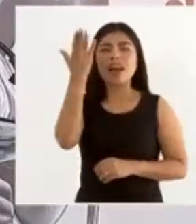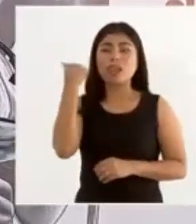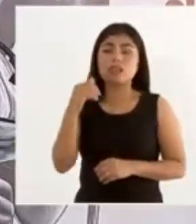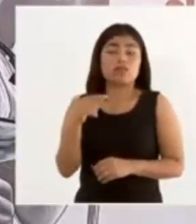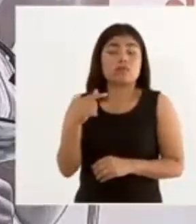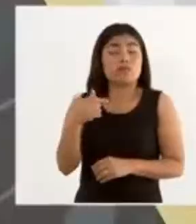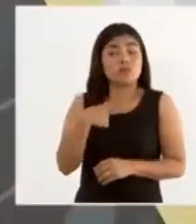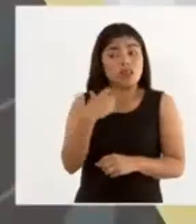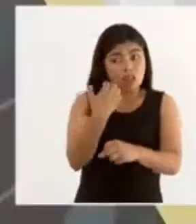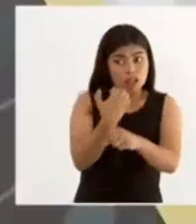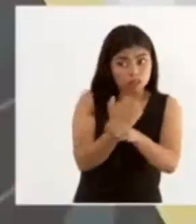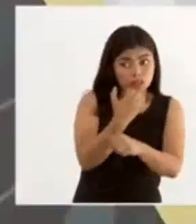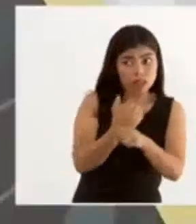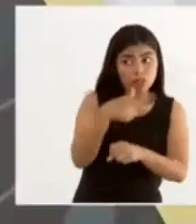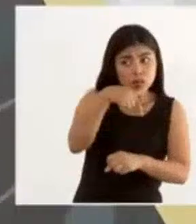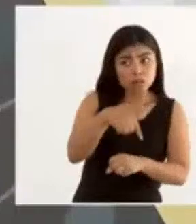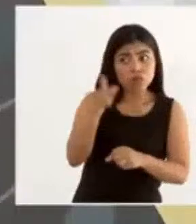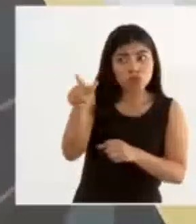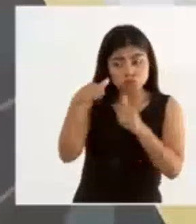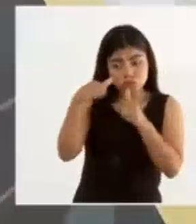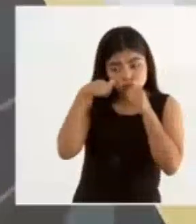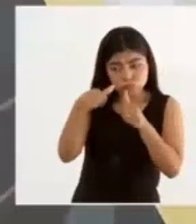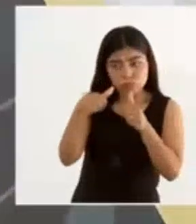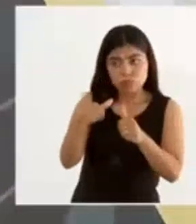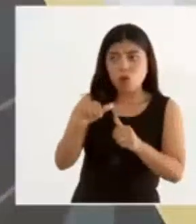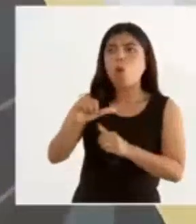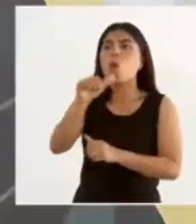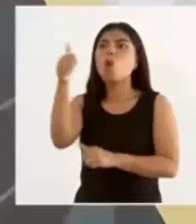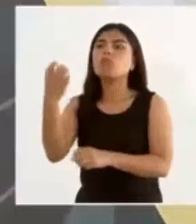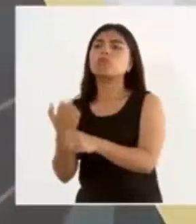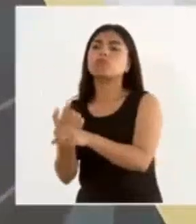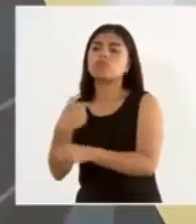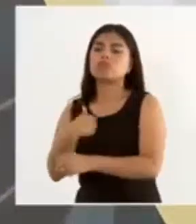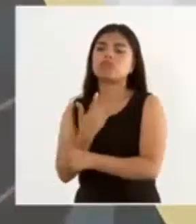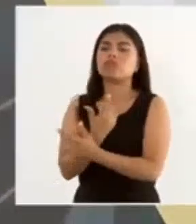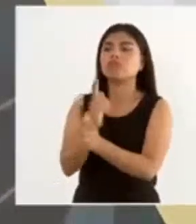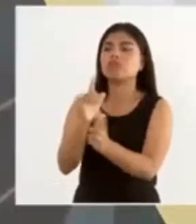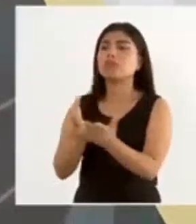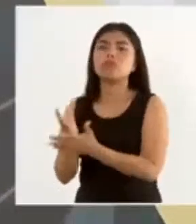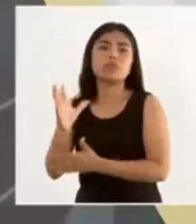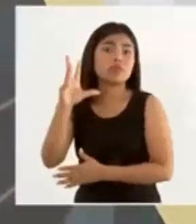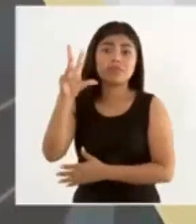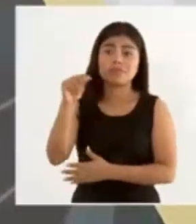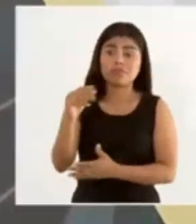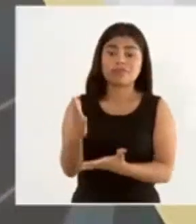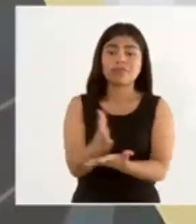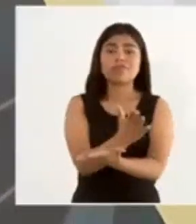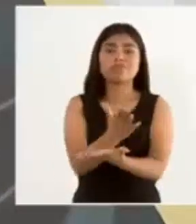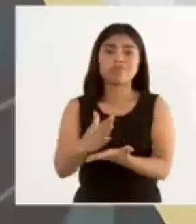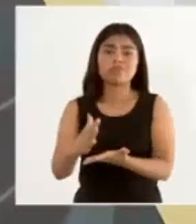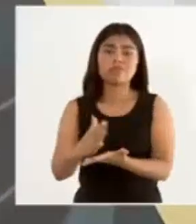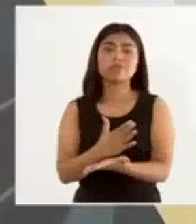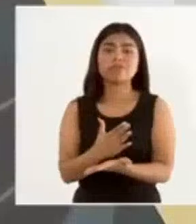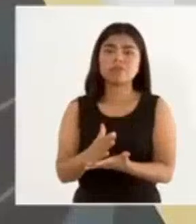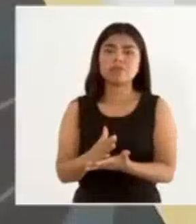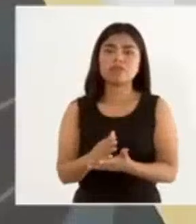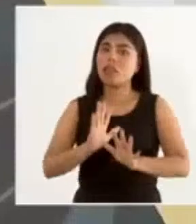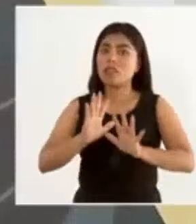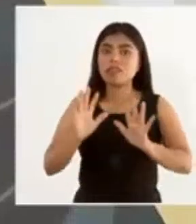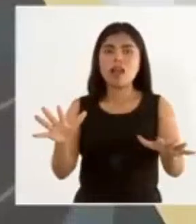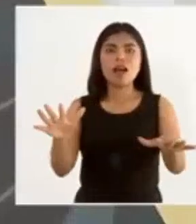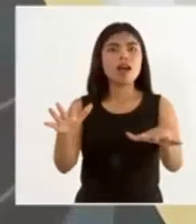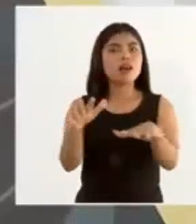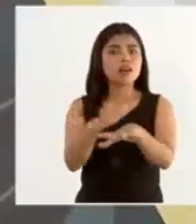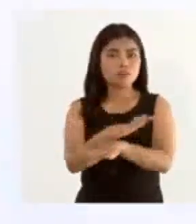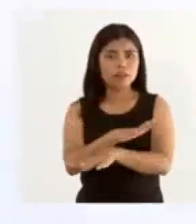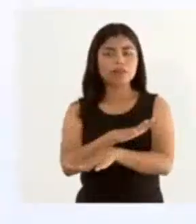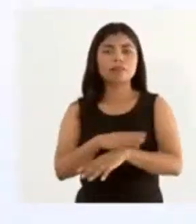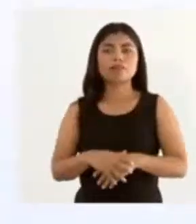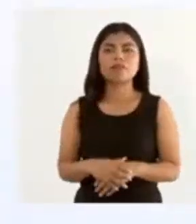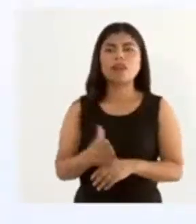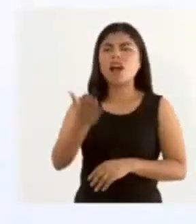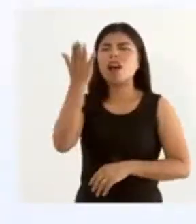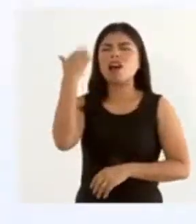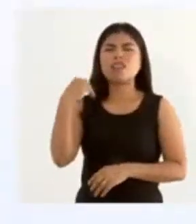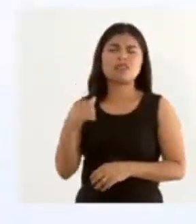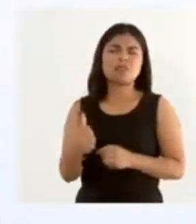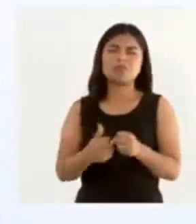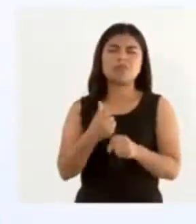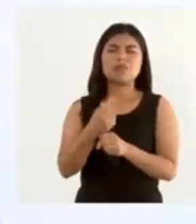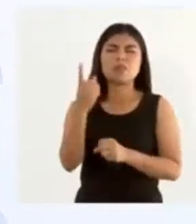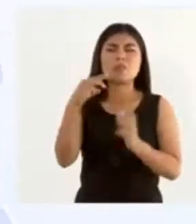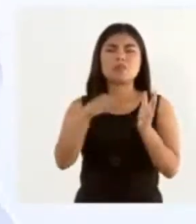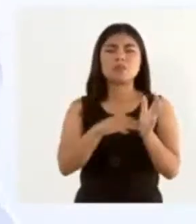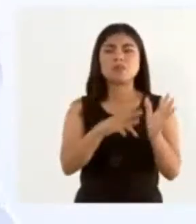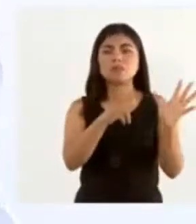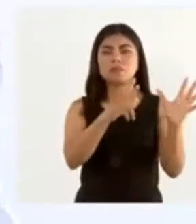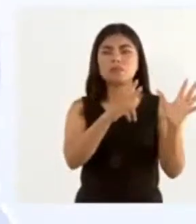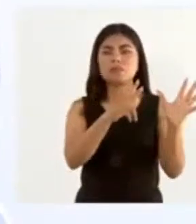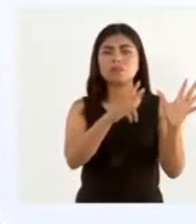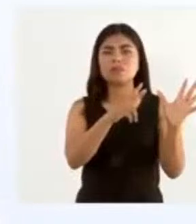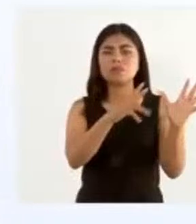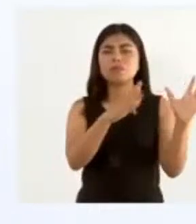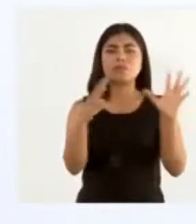En el periodo neoliberal ese que ocurrió en México de 1982 al 2018, descentralizaron la salud.